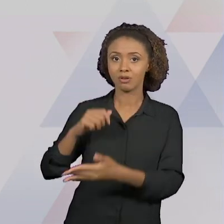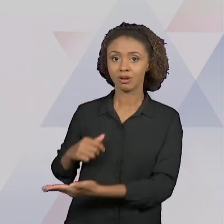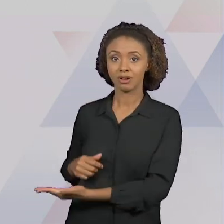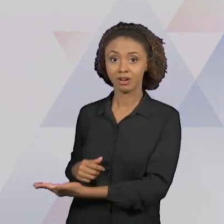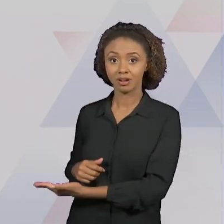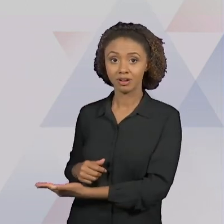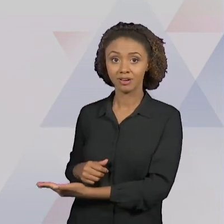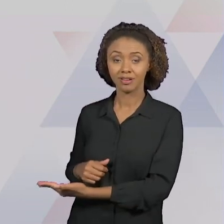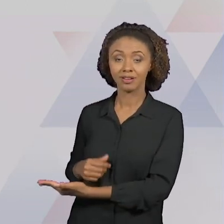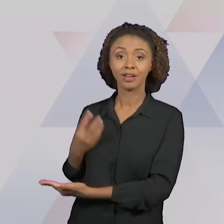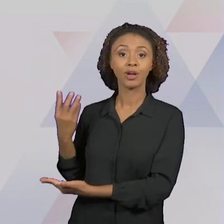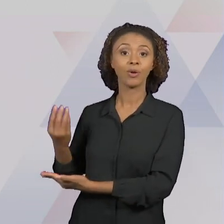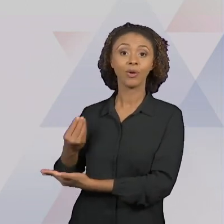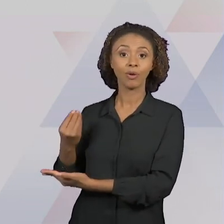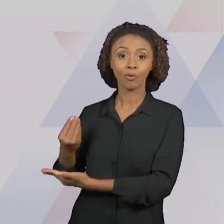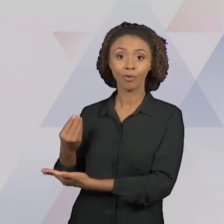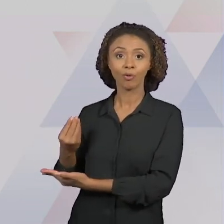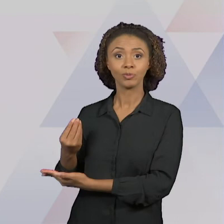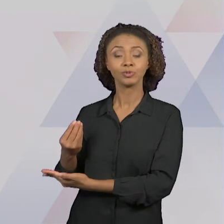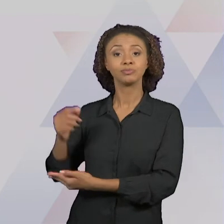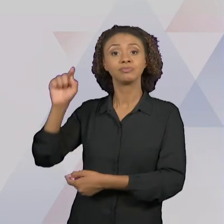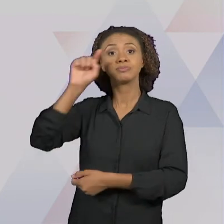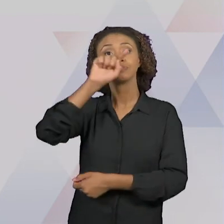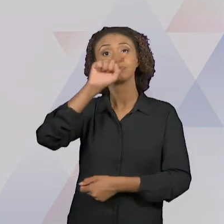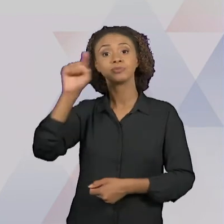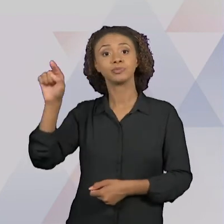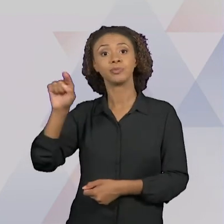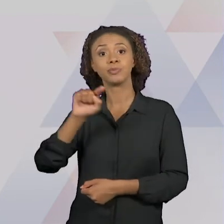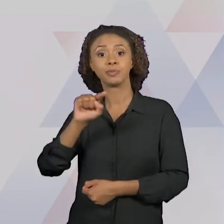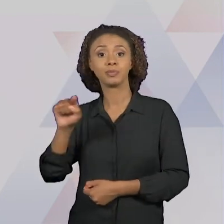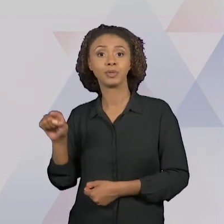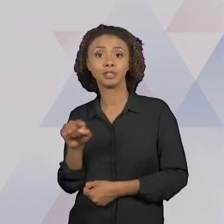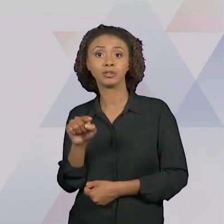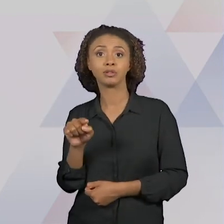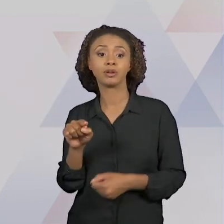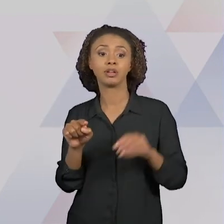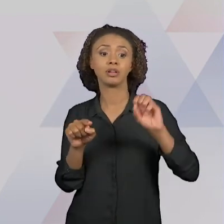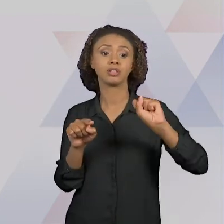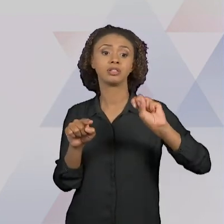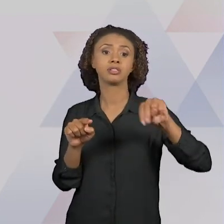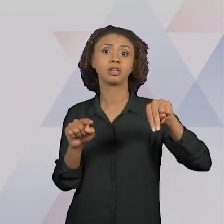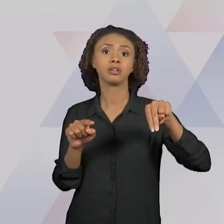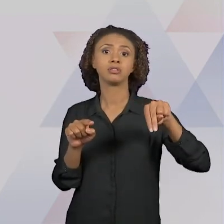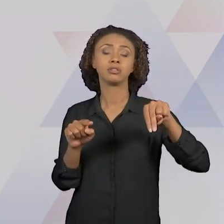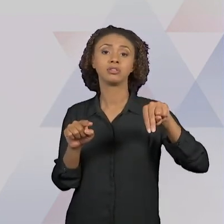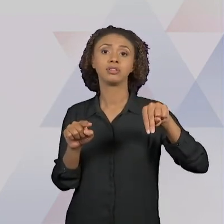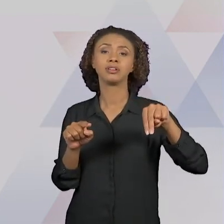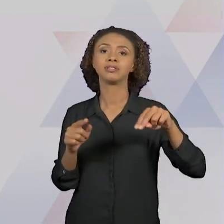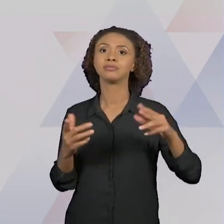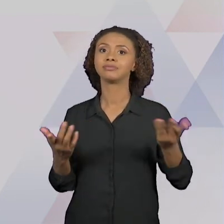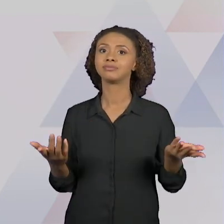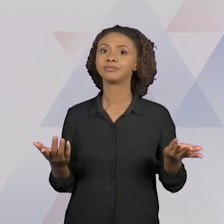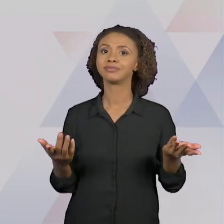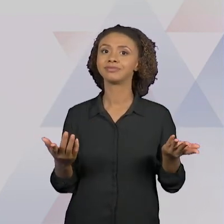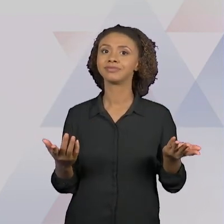TERMOS DE UMA SOMA DE SENOS. UMA SOMA INFINITA DE SENOS, ENTÃO VAMOS PEGAR A